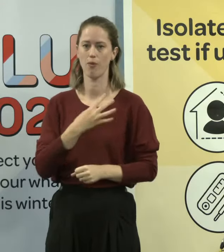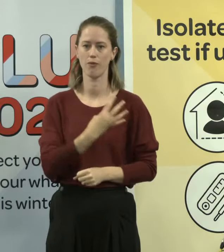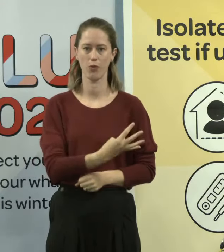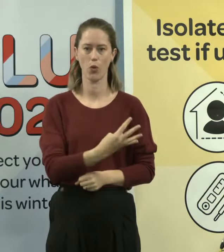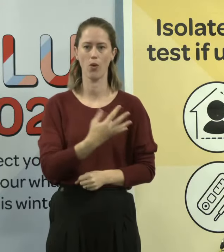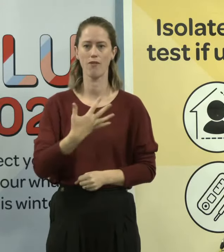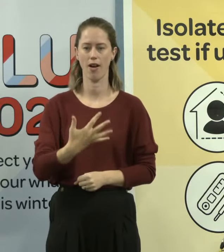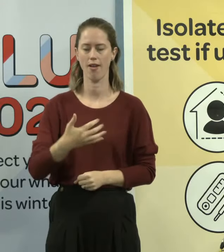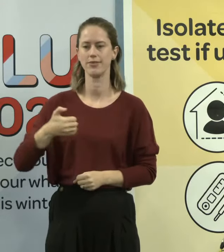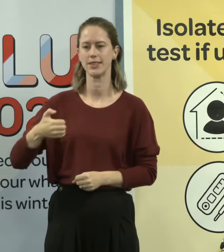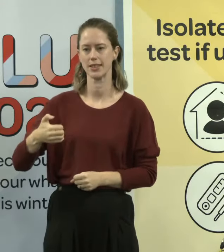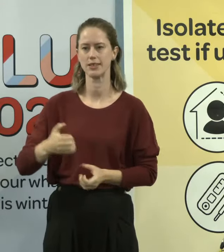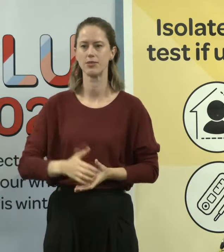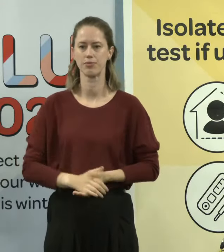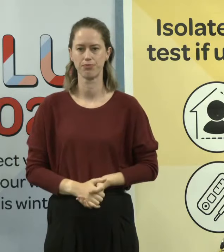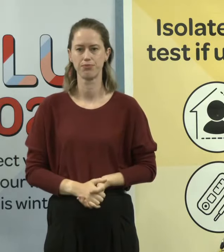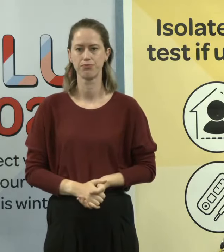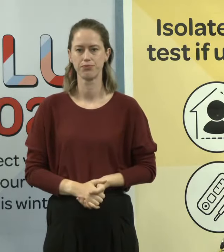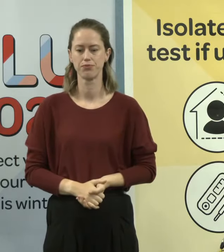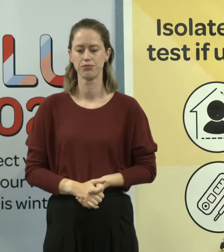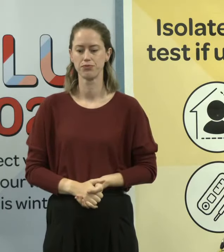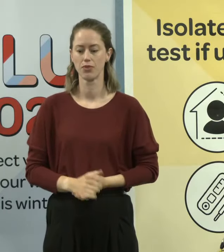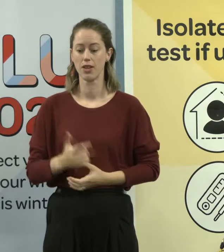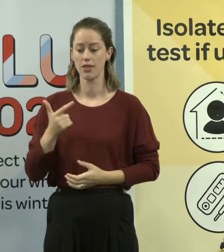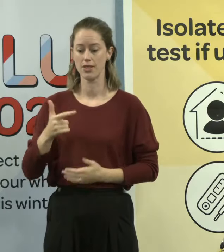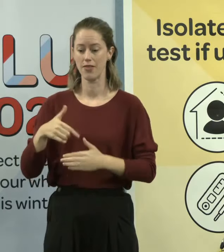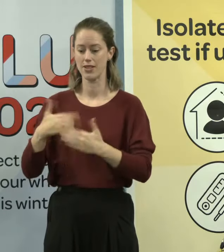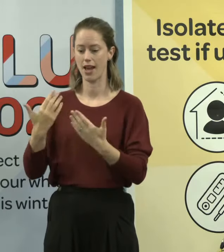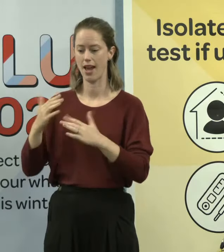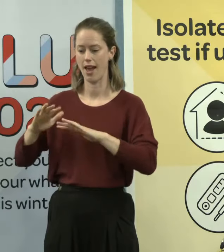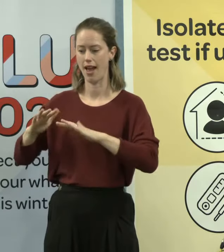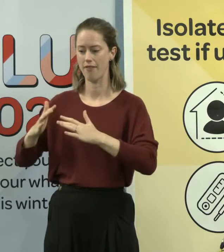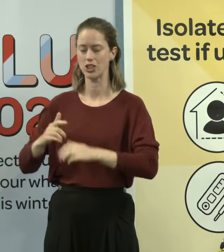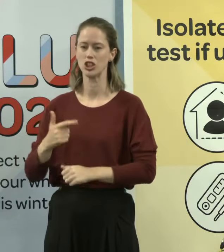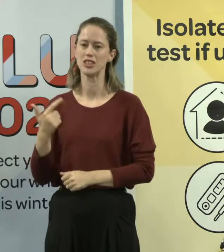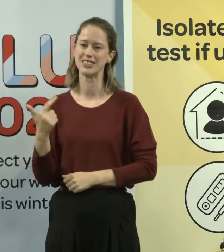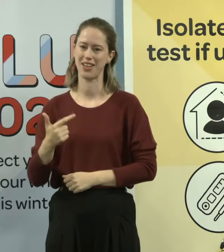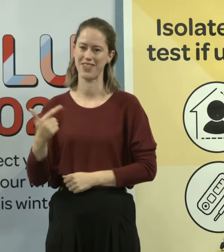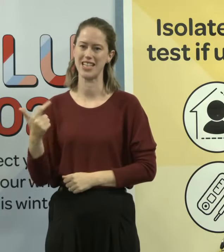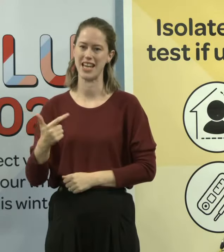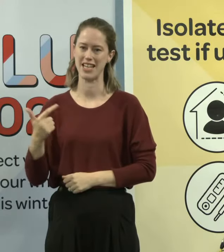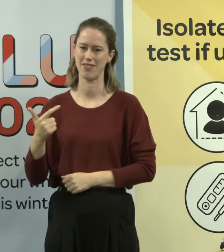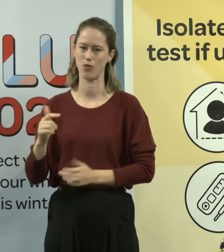tenei ra kei te ripoata he 13 ano nga mate o nga tangata whai